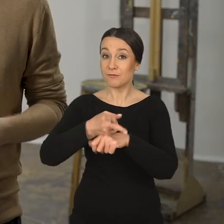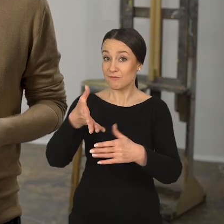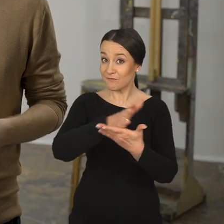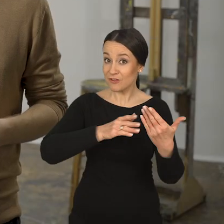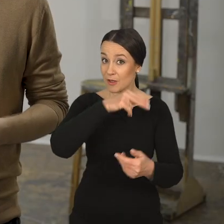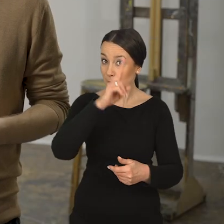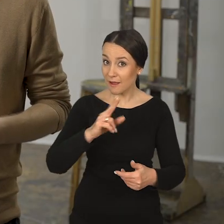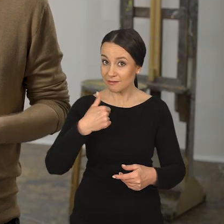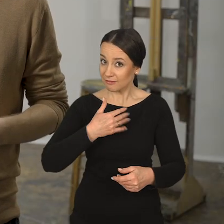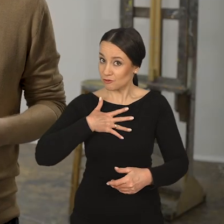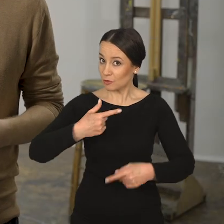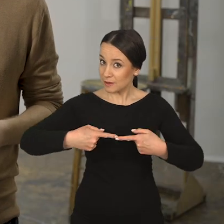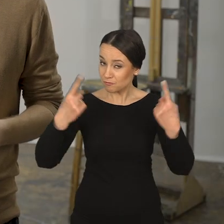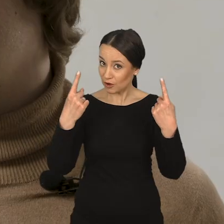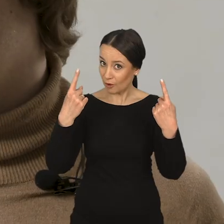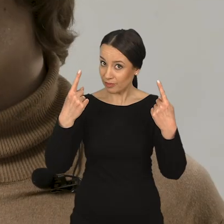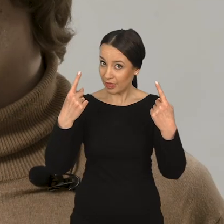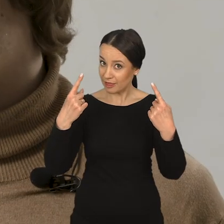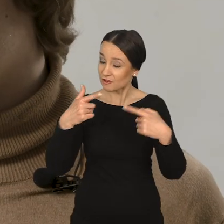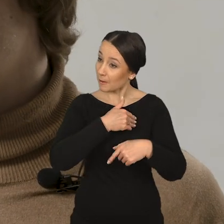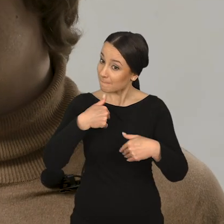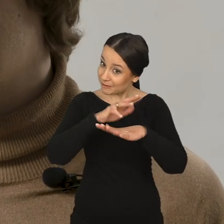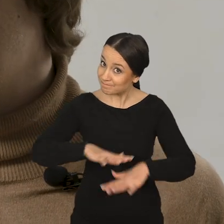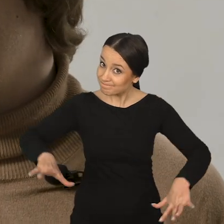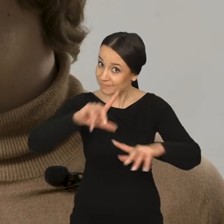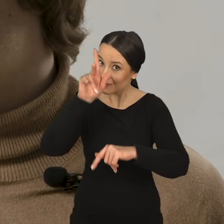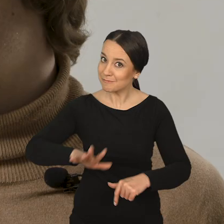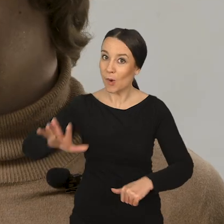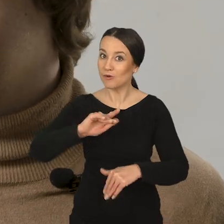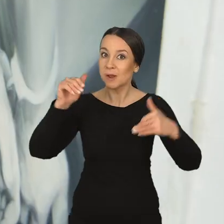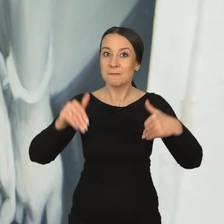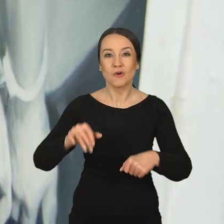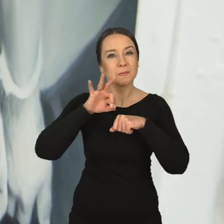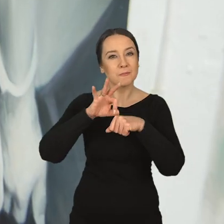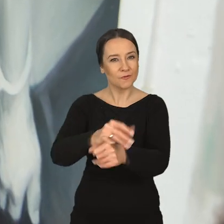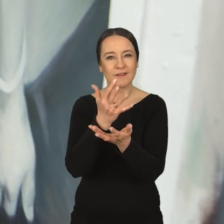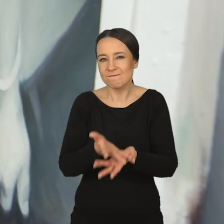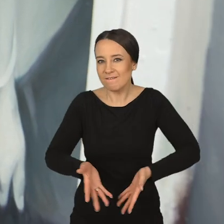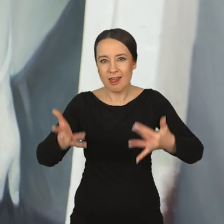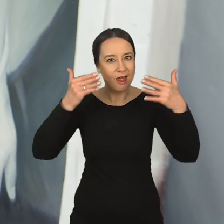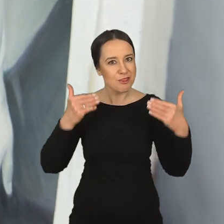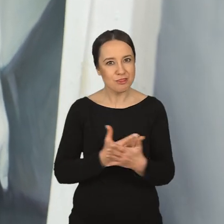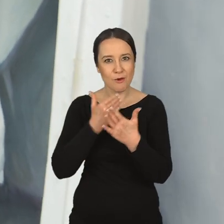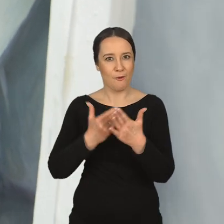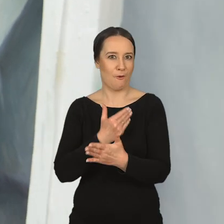na Wydziale Malarstwa jestem przekonany, że jako społeczność jesteśmy w stanie wprowadzić wiele nowych